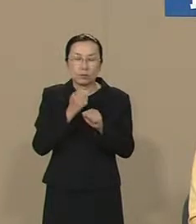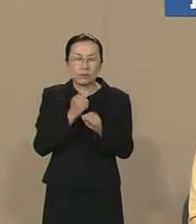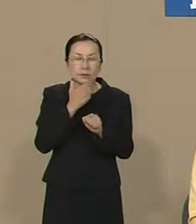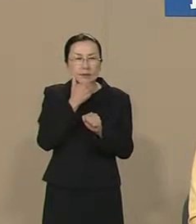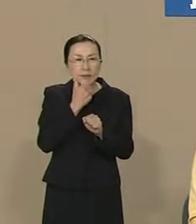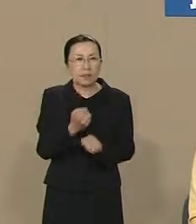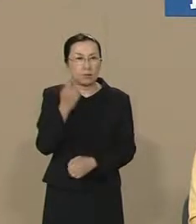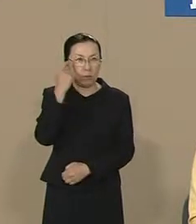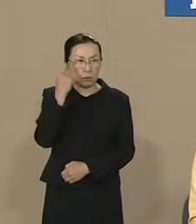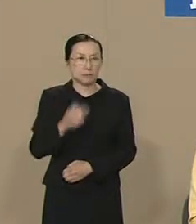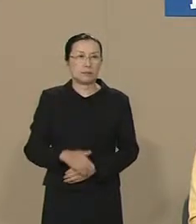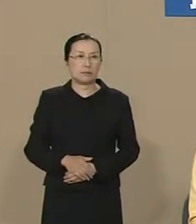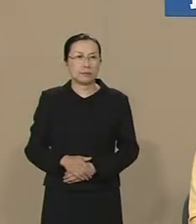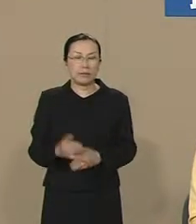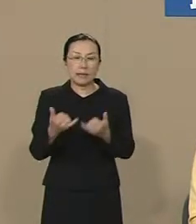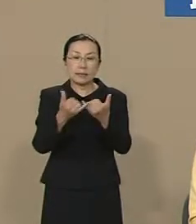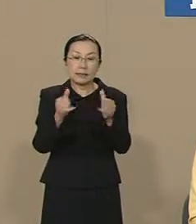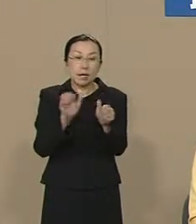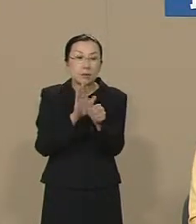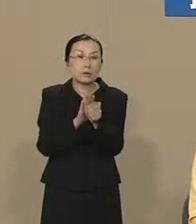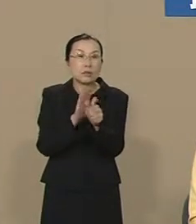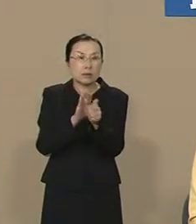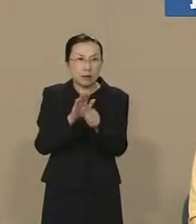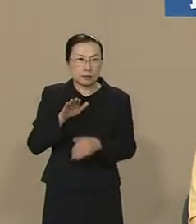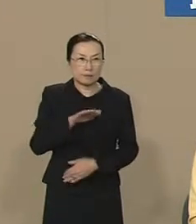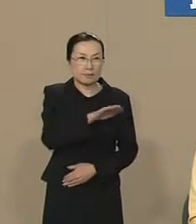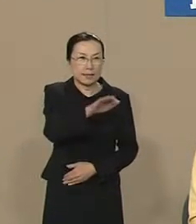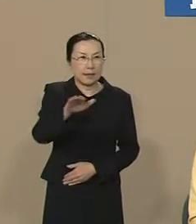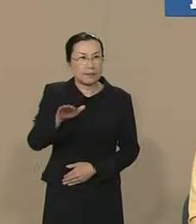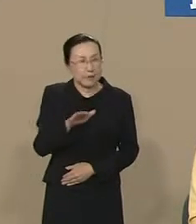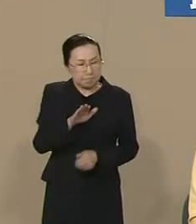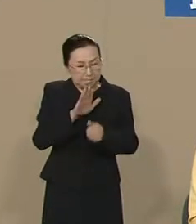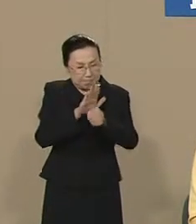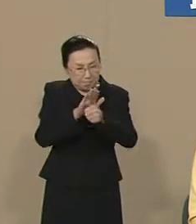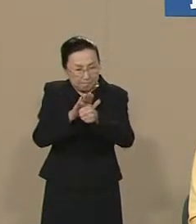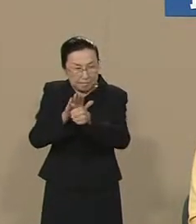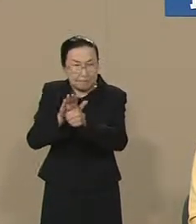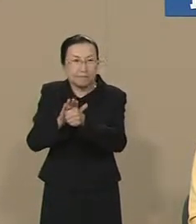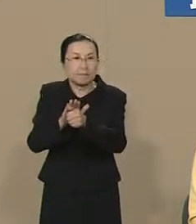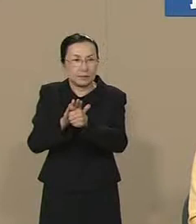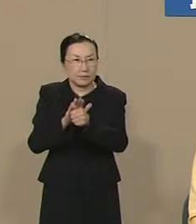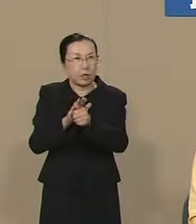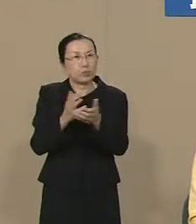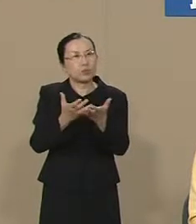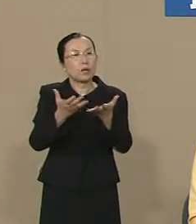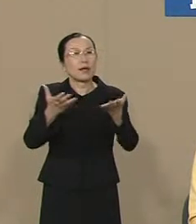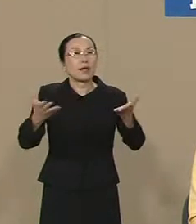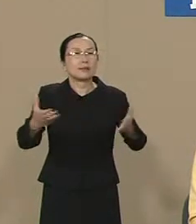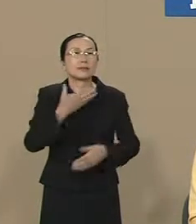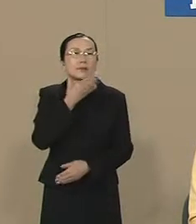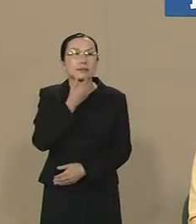社会を支える中間層を分厚くし､ 豊かにしていきたいと思います｡